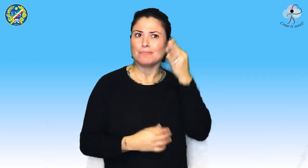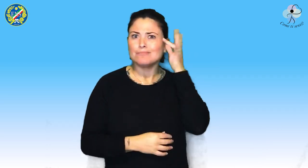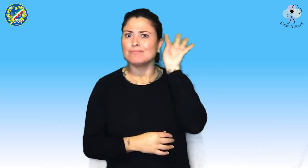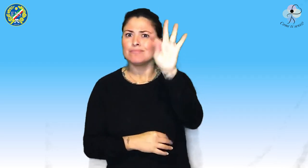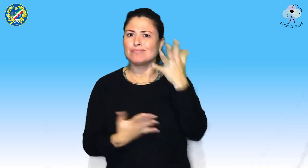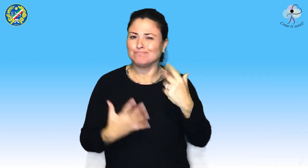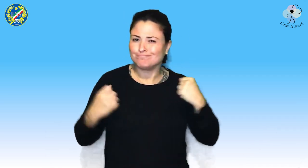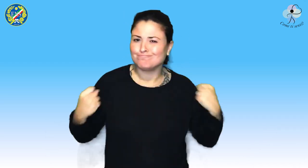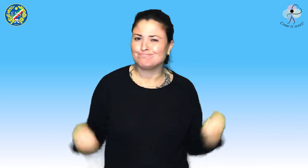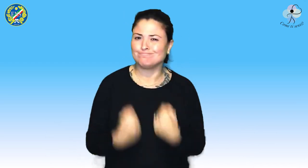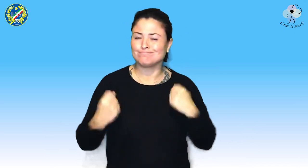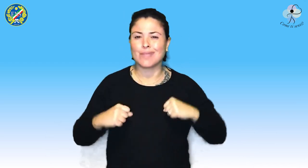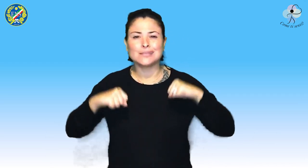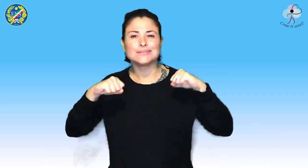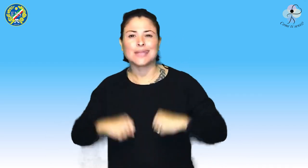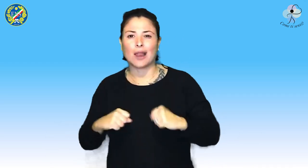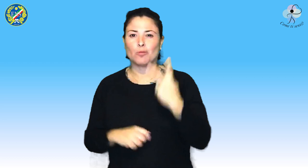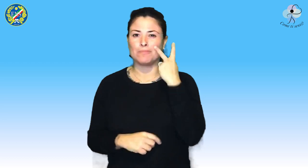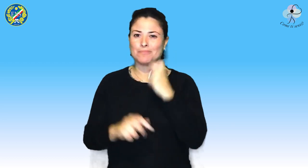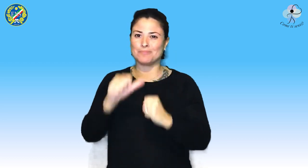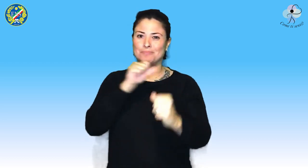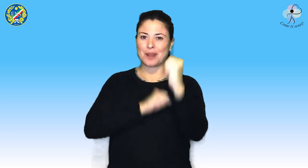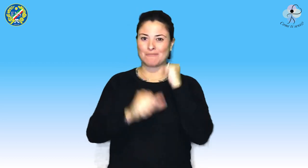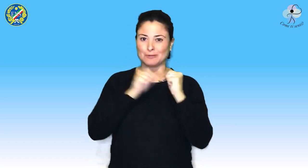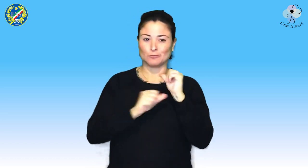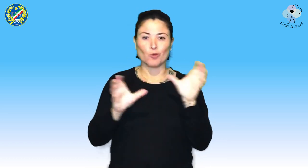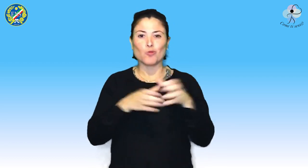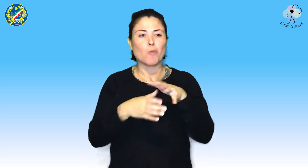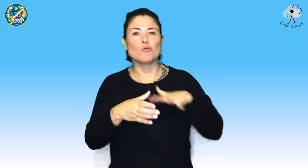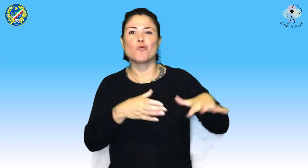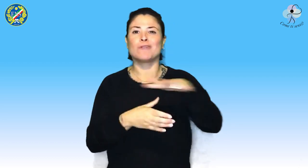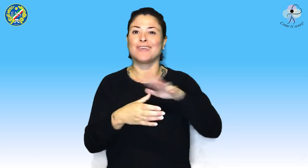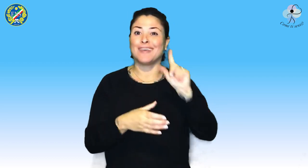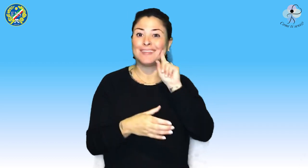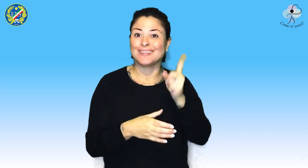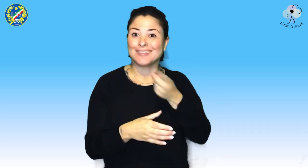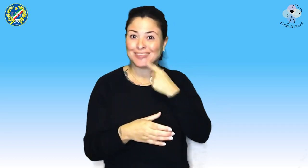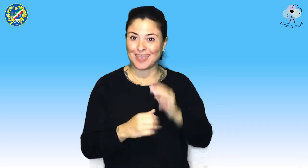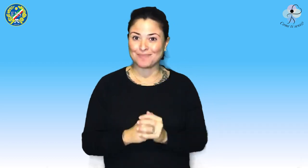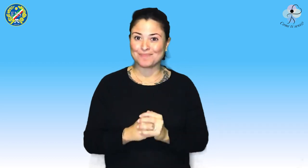il progetto ENS per promuovere salute e prevenzione nella comunità sorda,